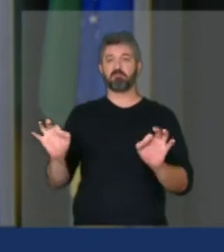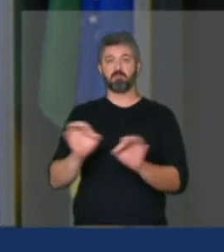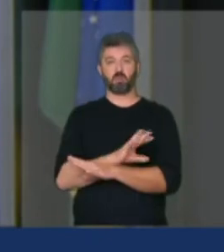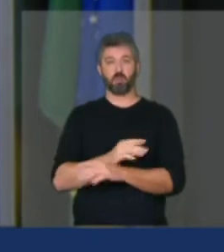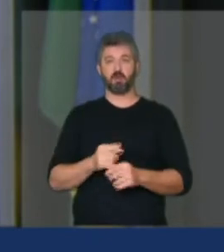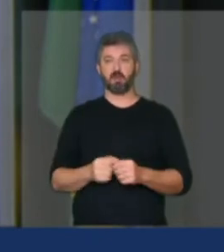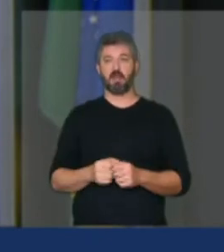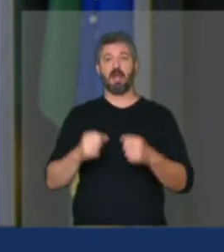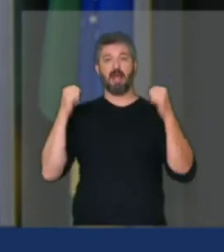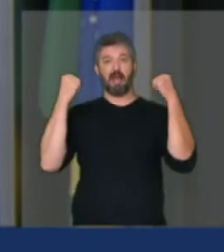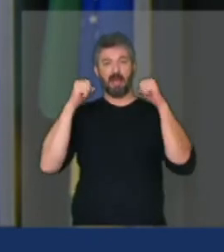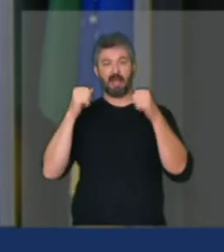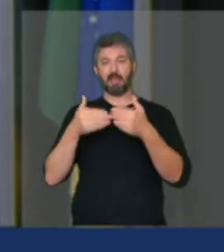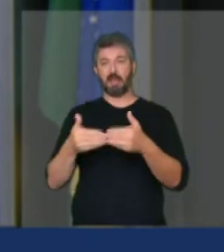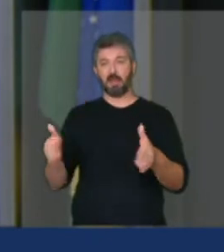EM BREVE, NORONHA, VAI ACABAR COM O SEU PROBLEMA DE ÁGUA,